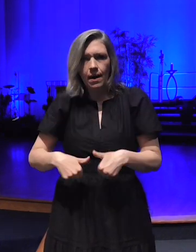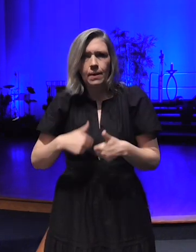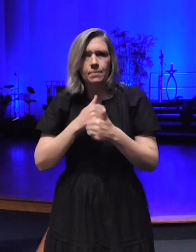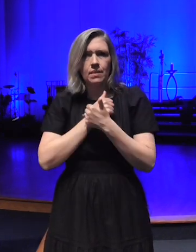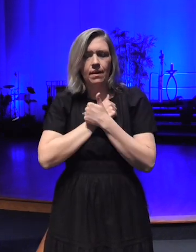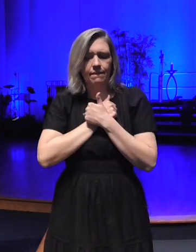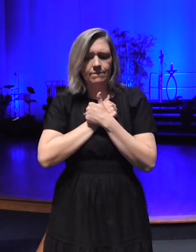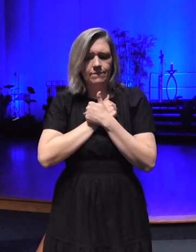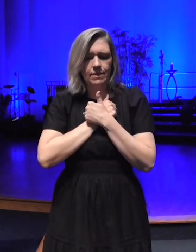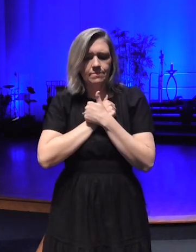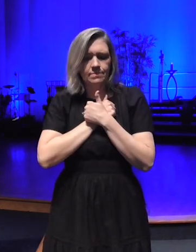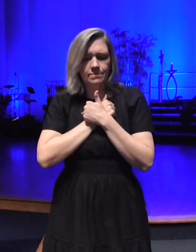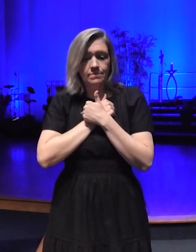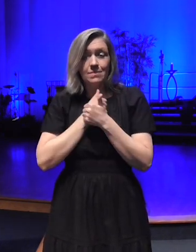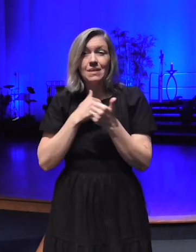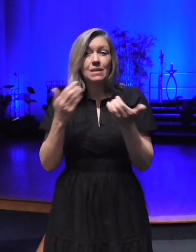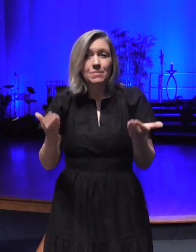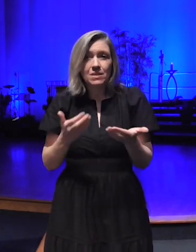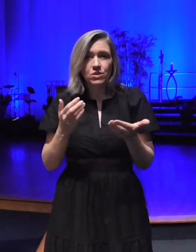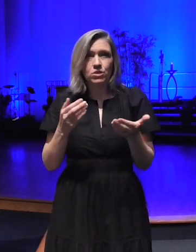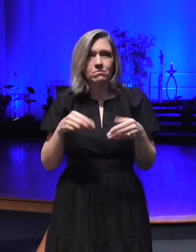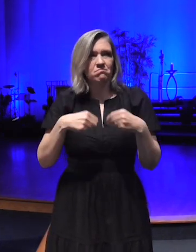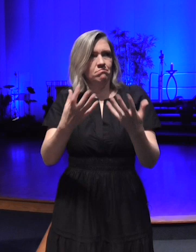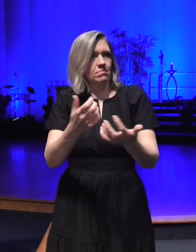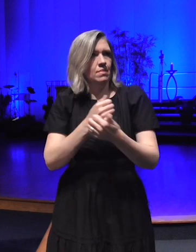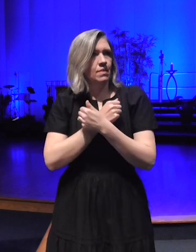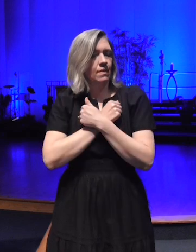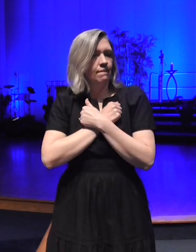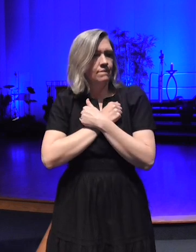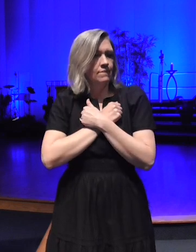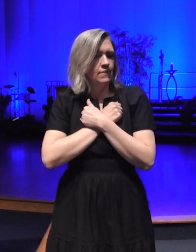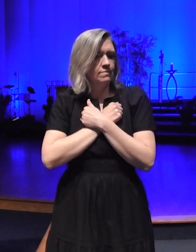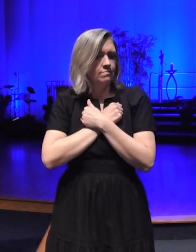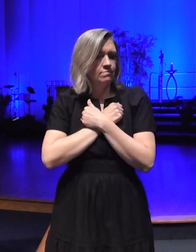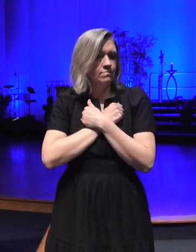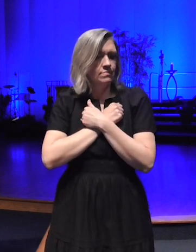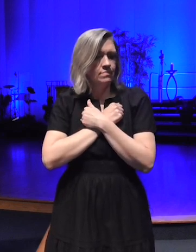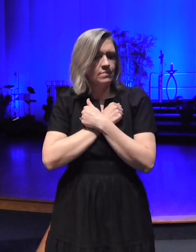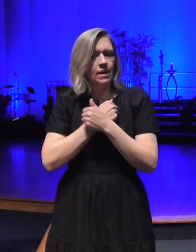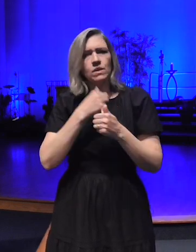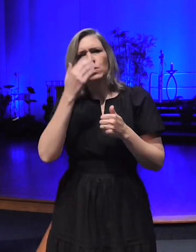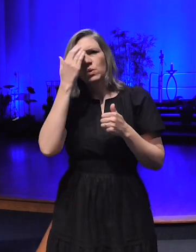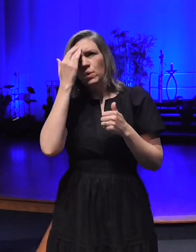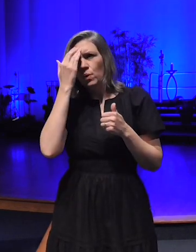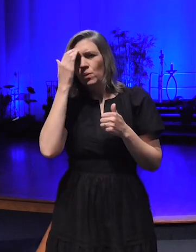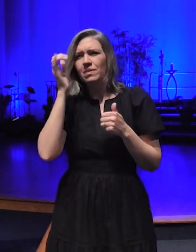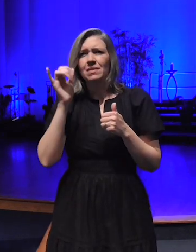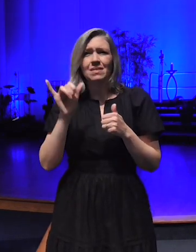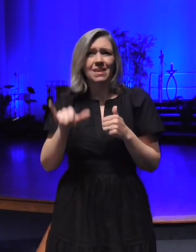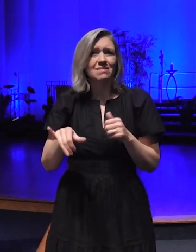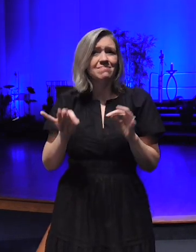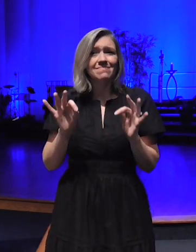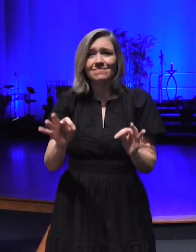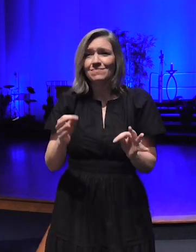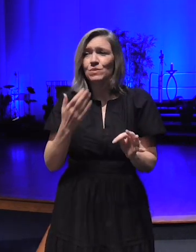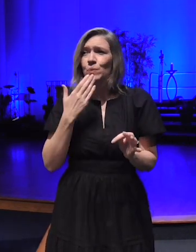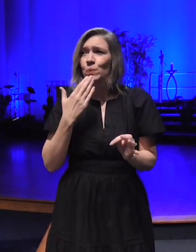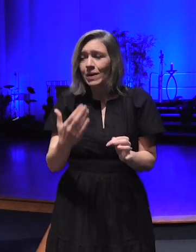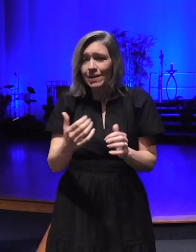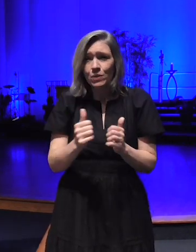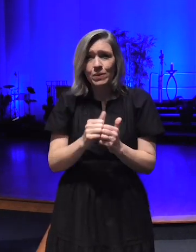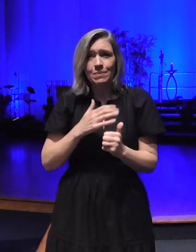estoy aquí para amar y sé que está bien con mi